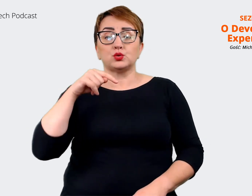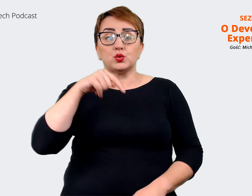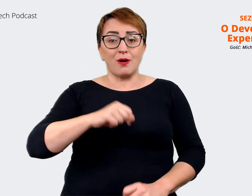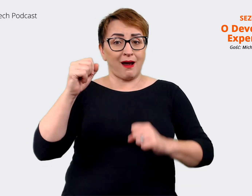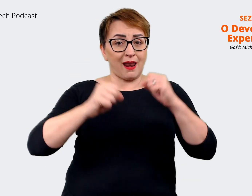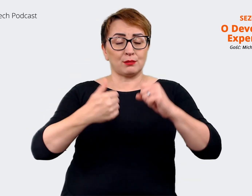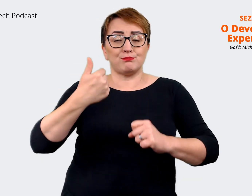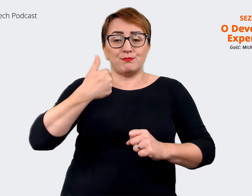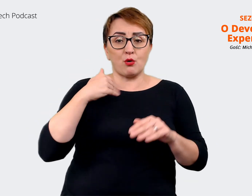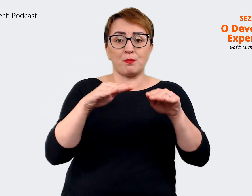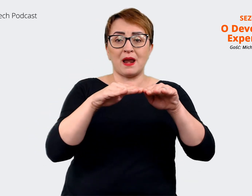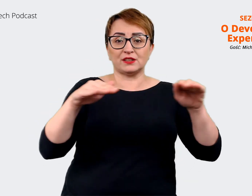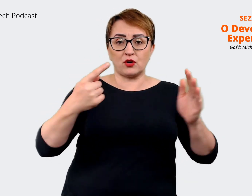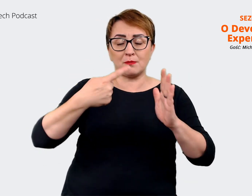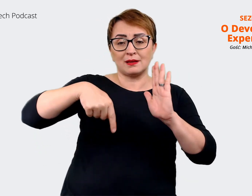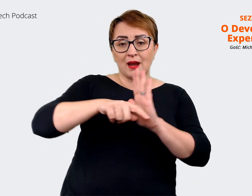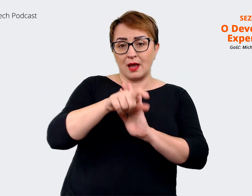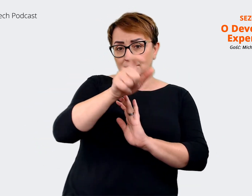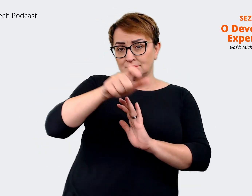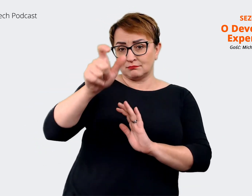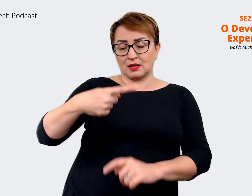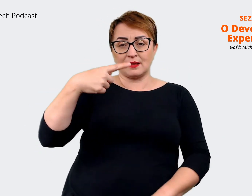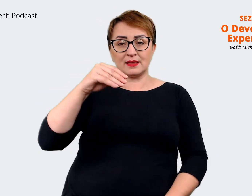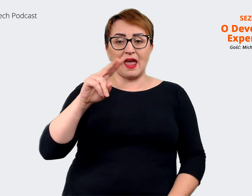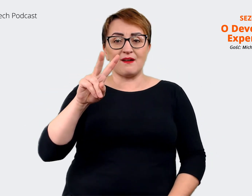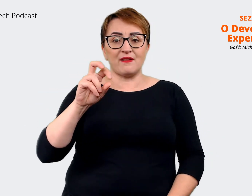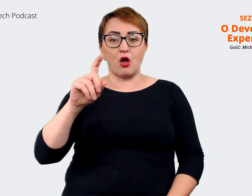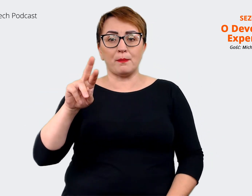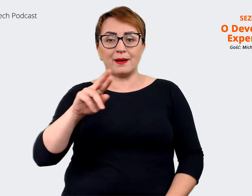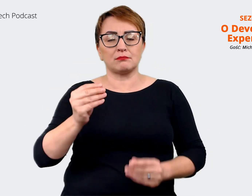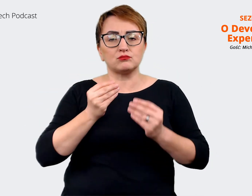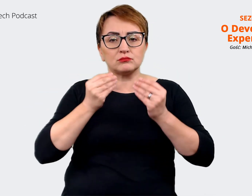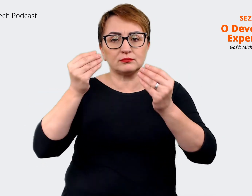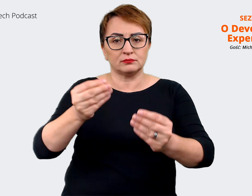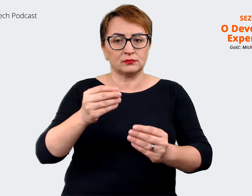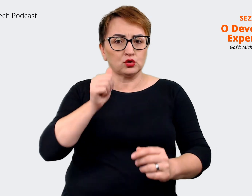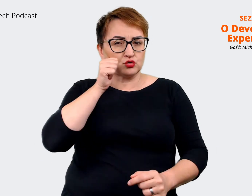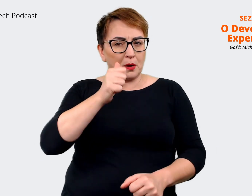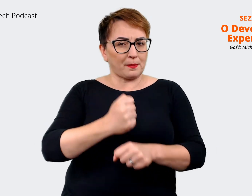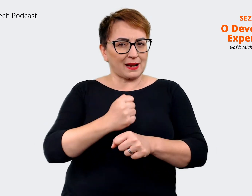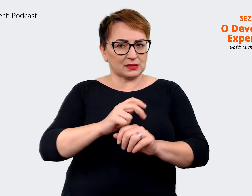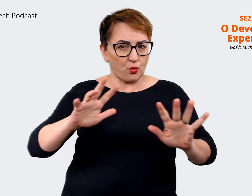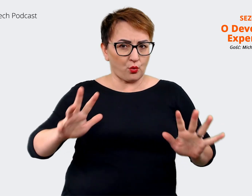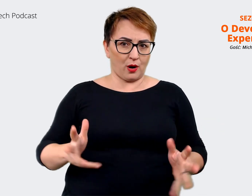takie całe platformy dla developerów, które tak naprawdę tę codzienną pracę ułatwiają. Tak,